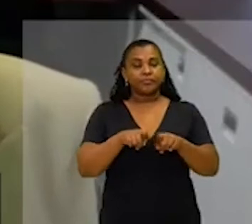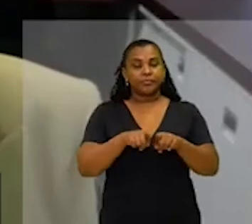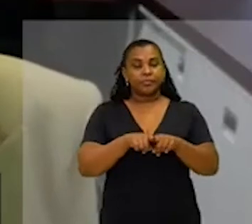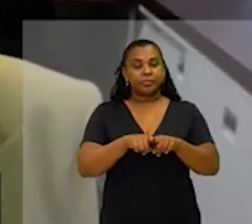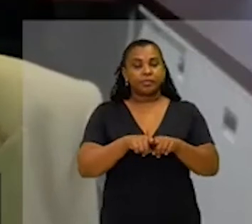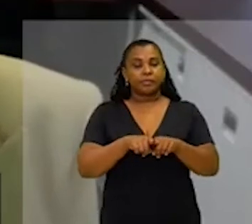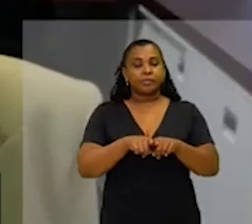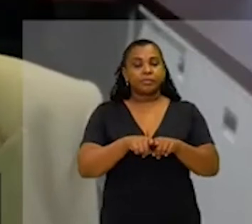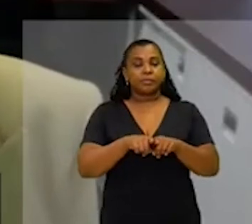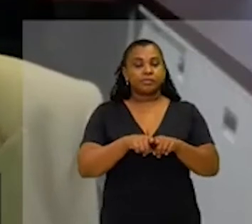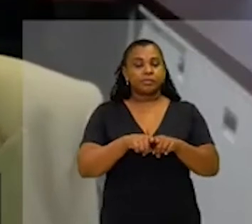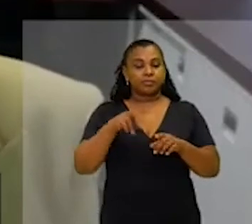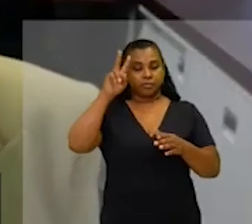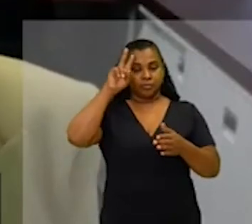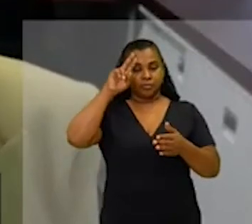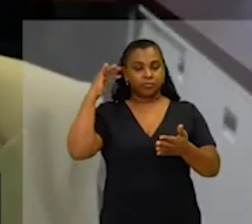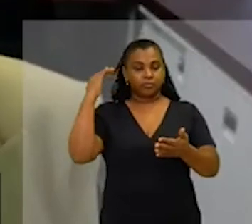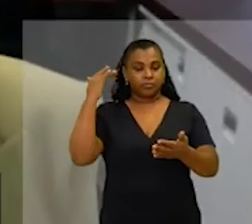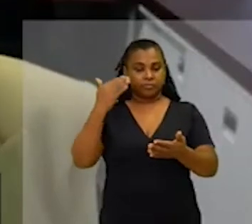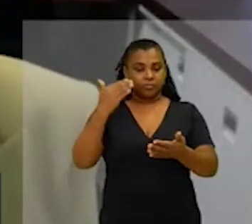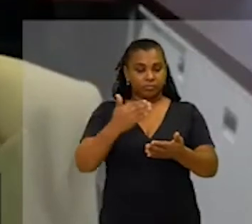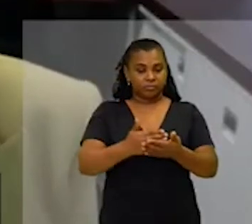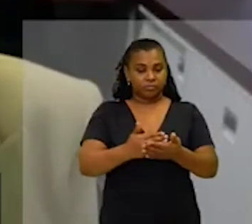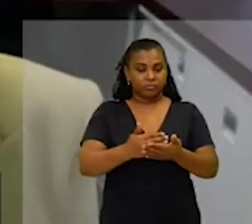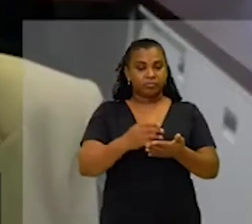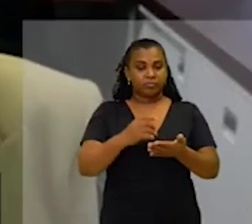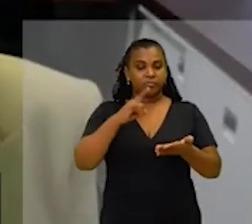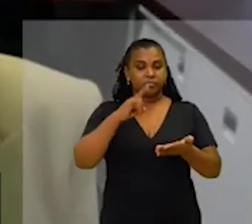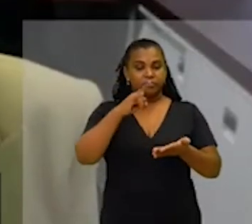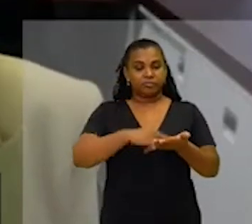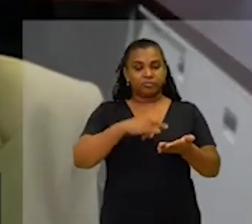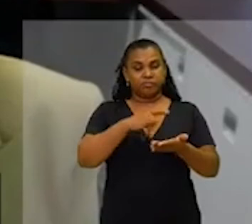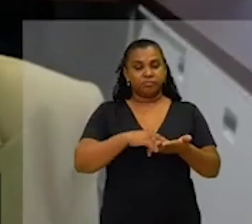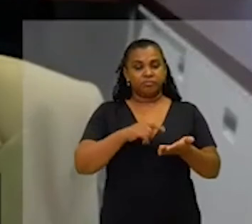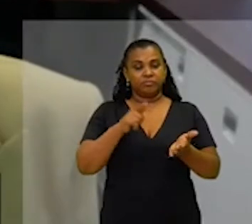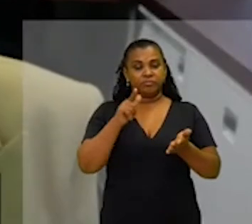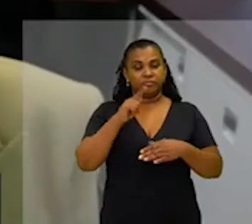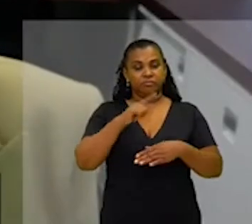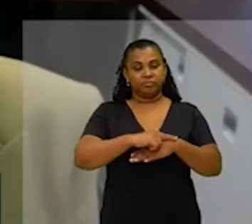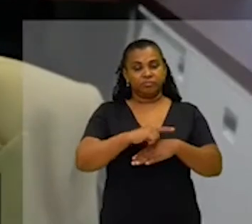elementos eles não são conectados a uma prova documental e eles também não funcionam como